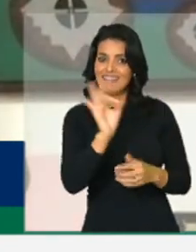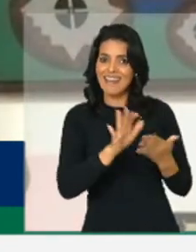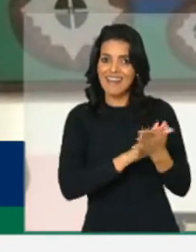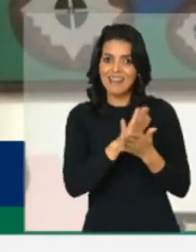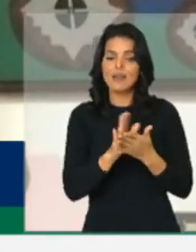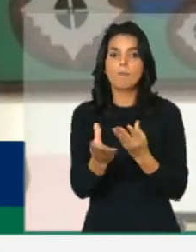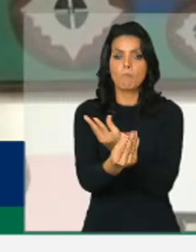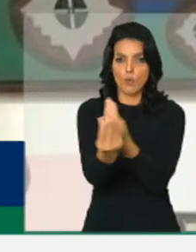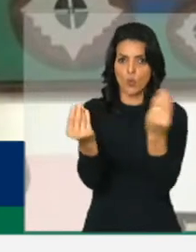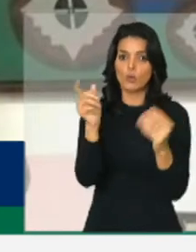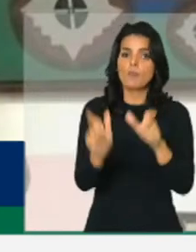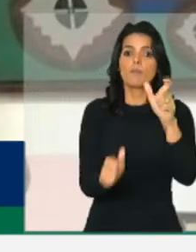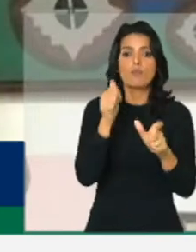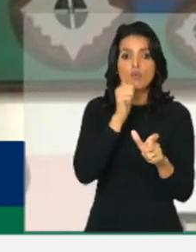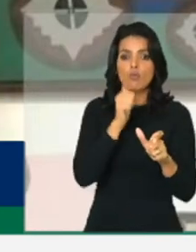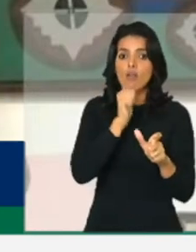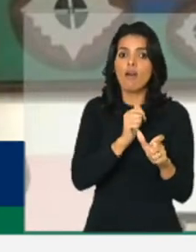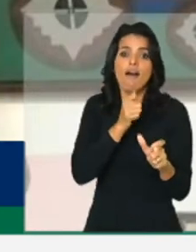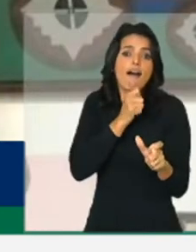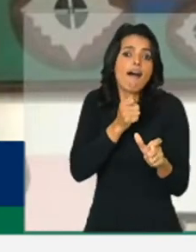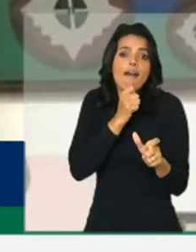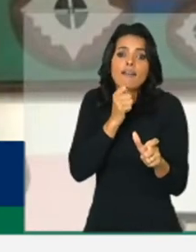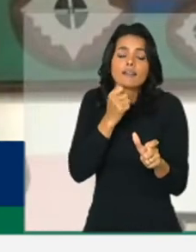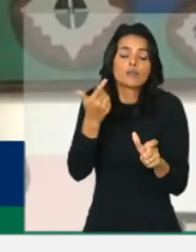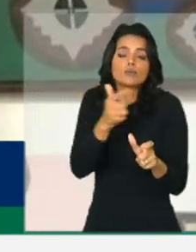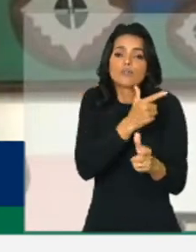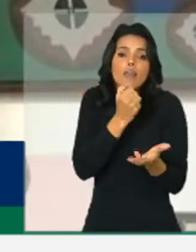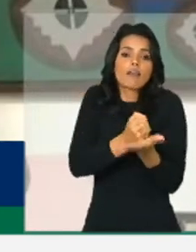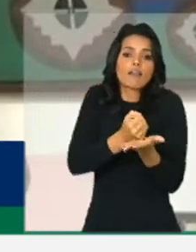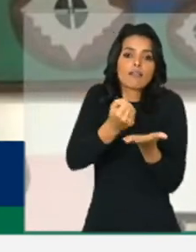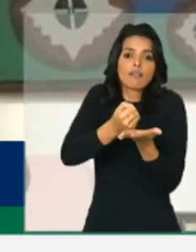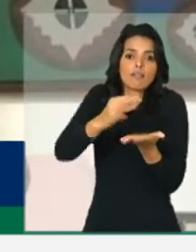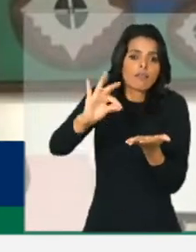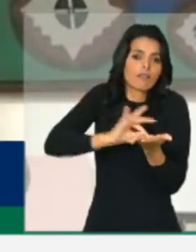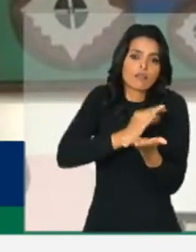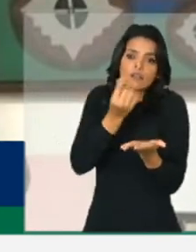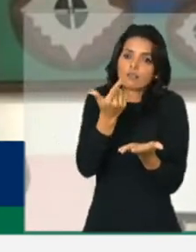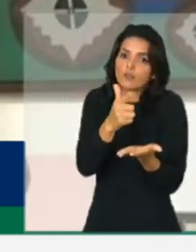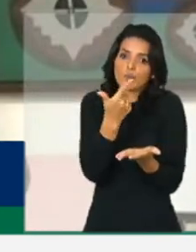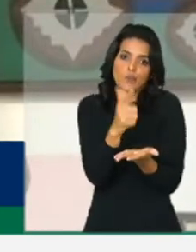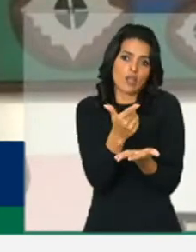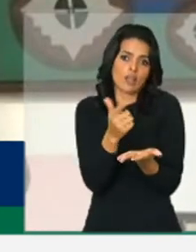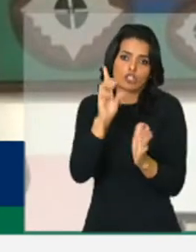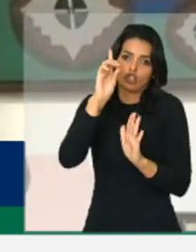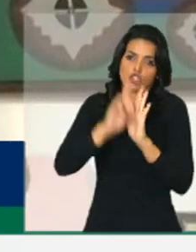AR E COMEMORAR... UMA DATA DESSA QUE ELAS CONTINUAM CADA VEZ MAIS VULNERÁVEL. AMPLIANDO CADA VEZ MAIS A SUA